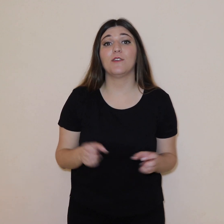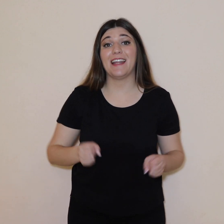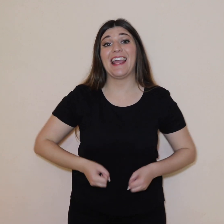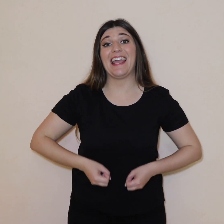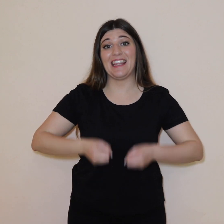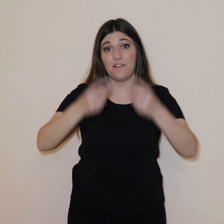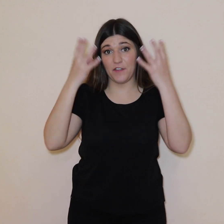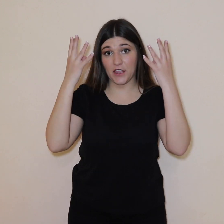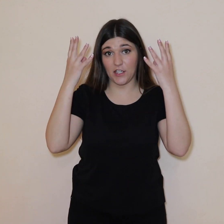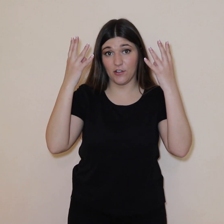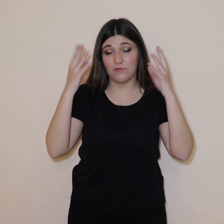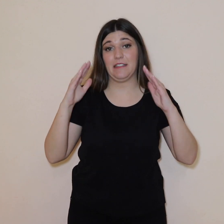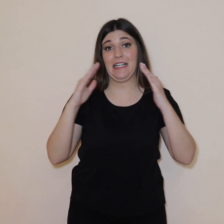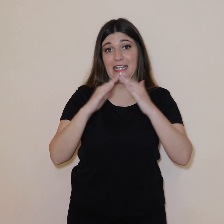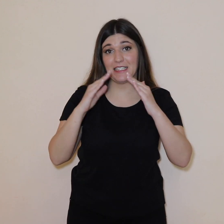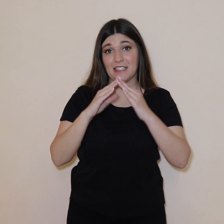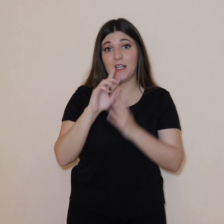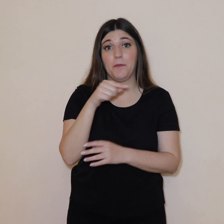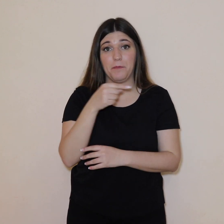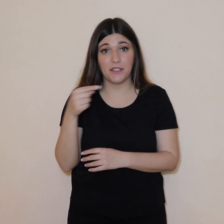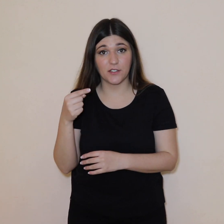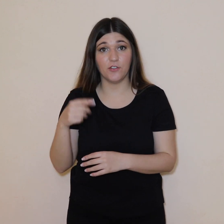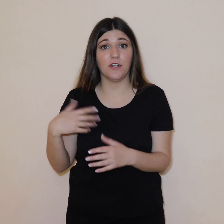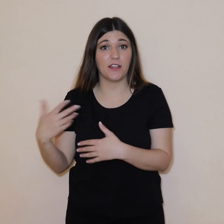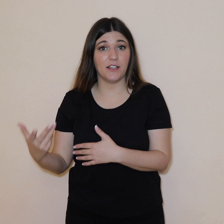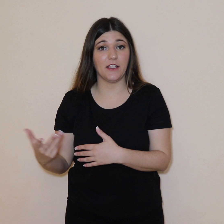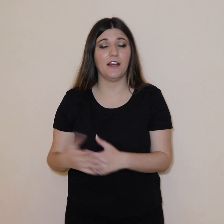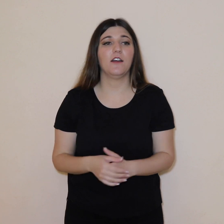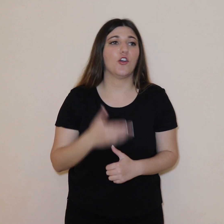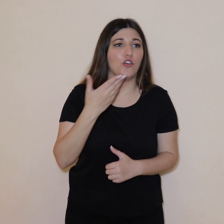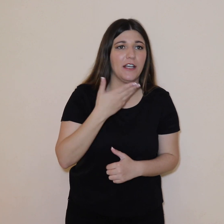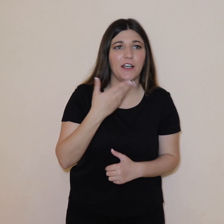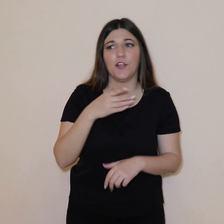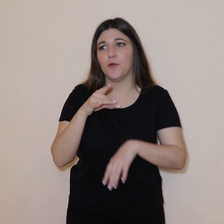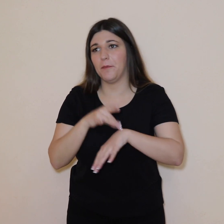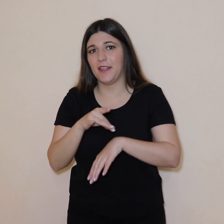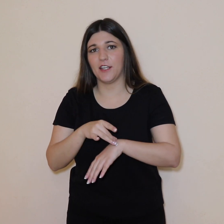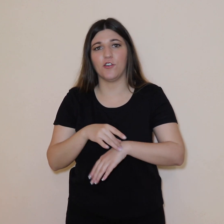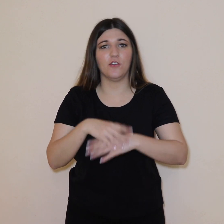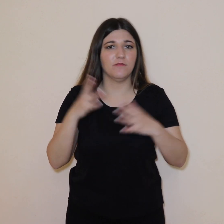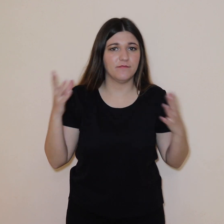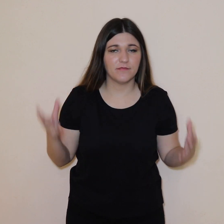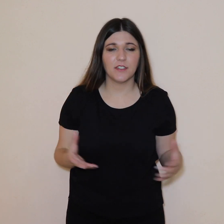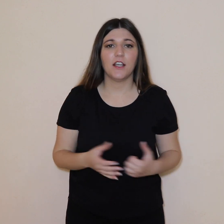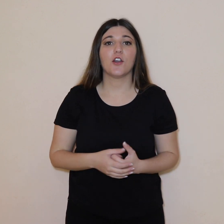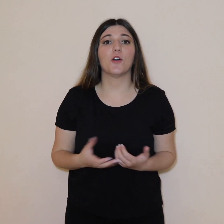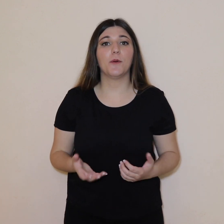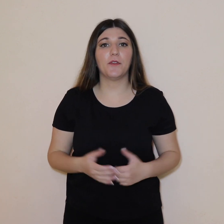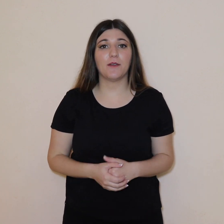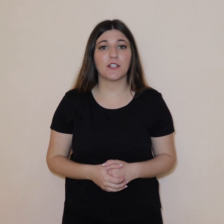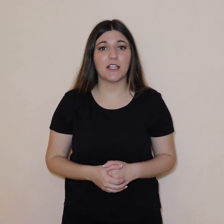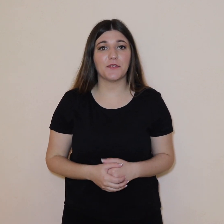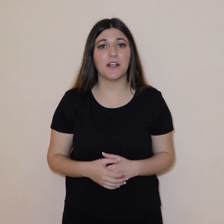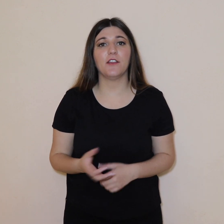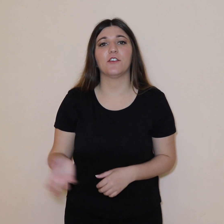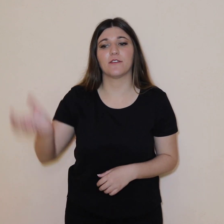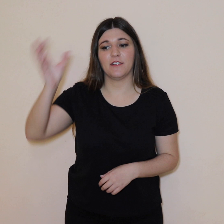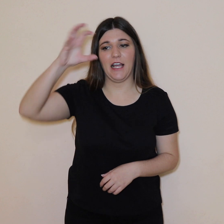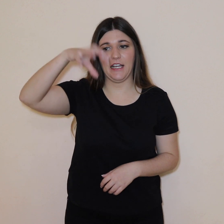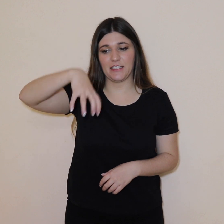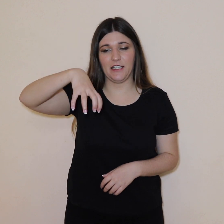"edificio", "casa", "piso" etcétera. "colegio", "médico", ¿cómo podríamos el clasificador? Así,